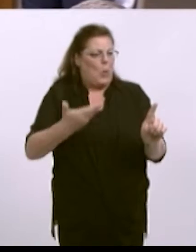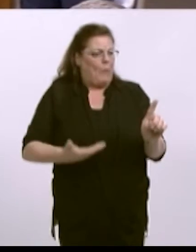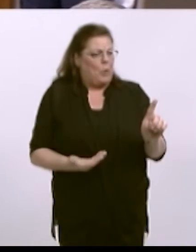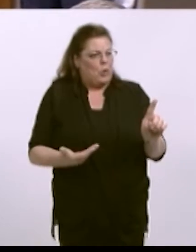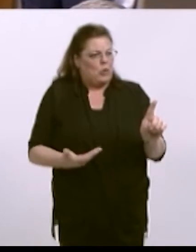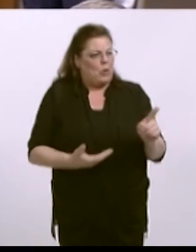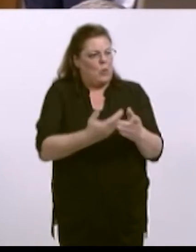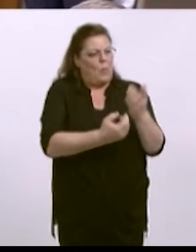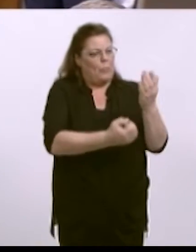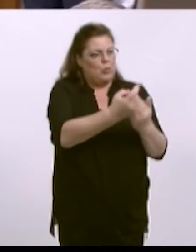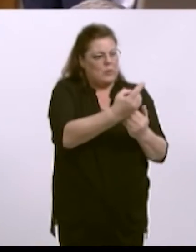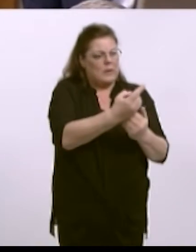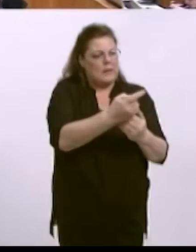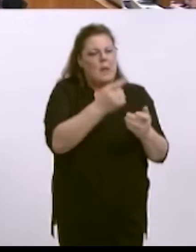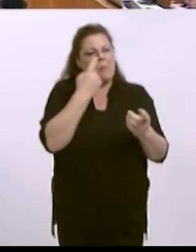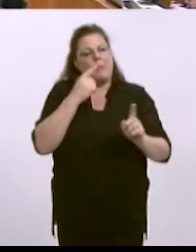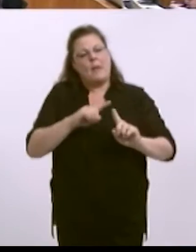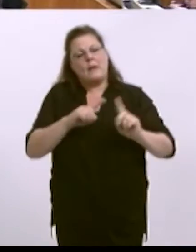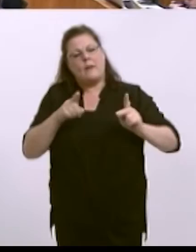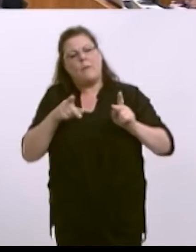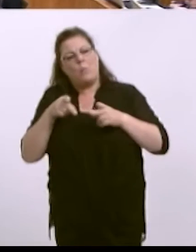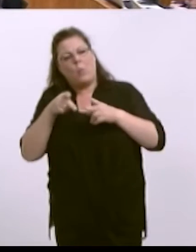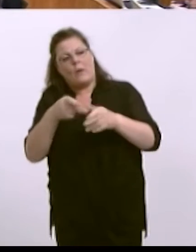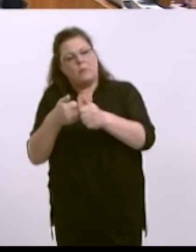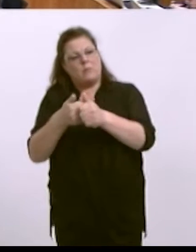ddau gategori hynny. Rhun ap Iorwerth: Diolch am yr ymateb yna.